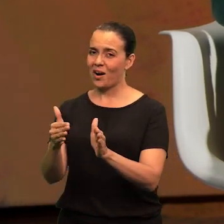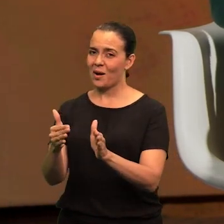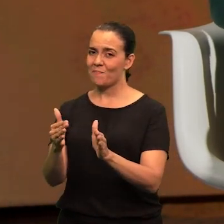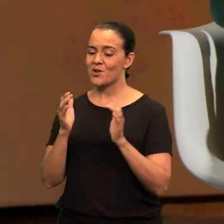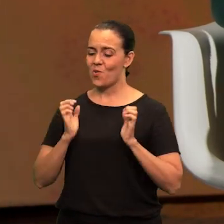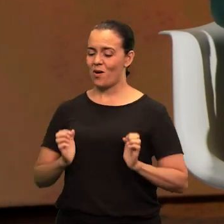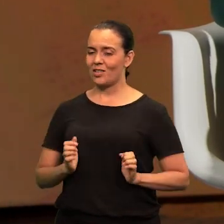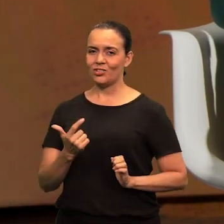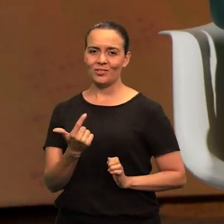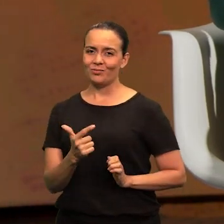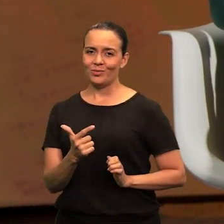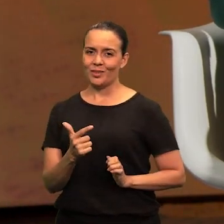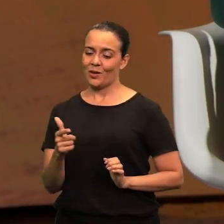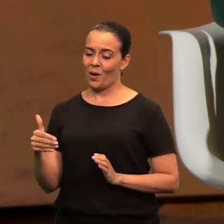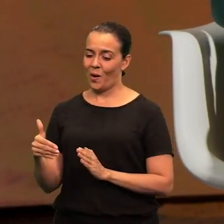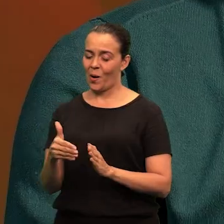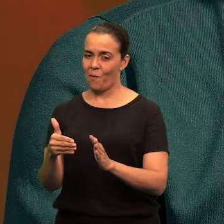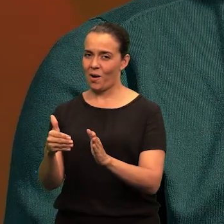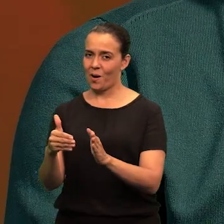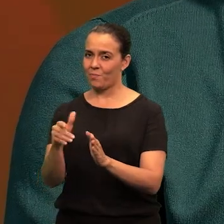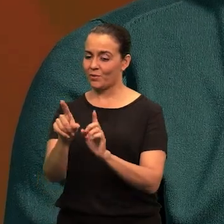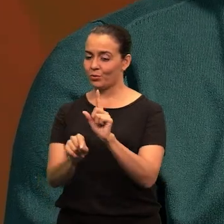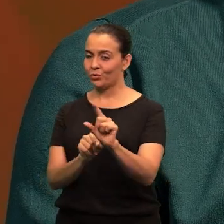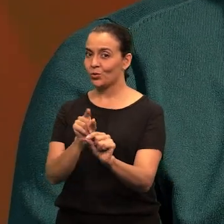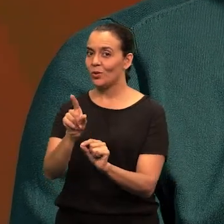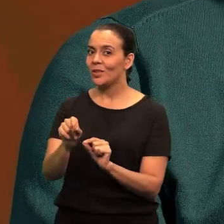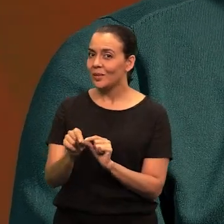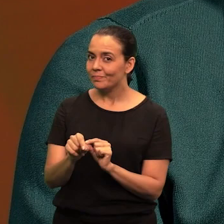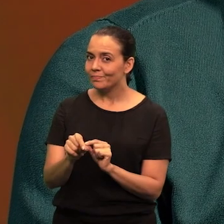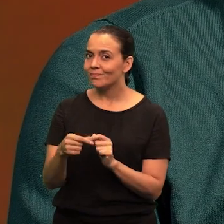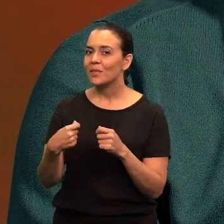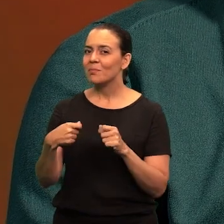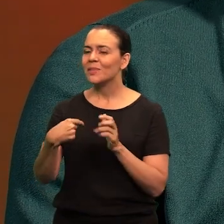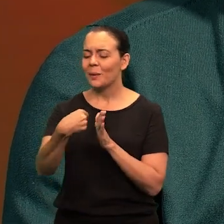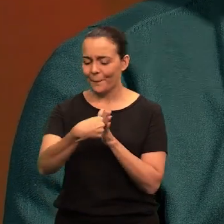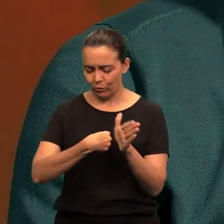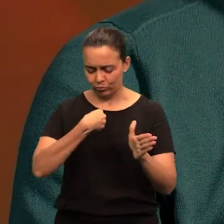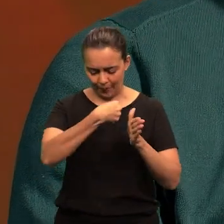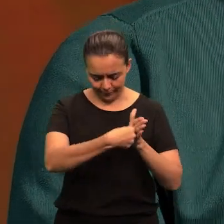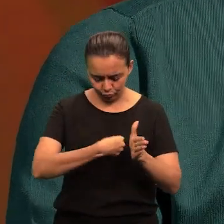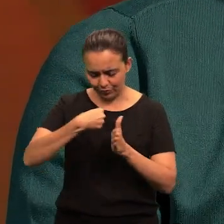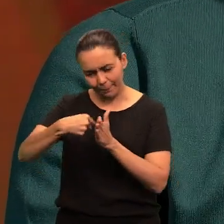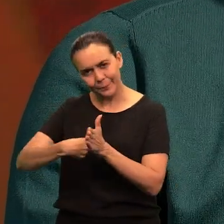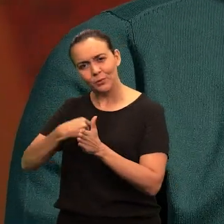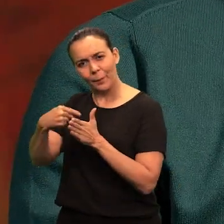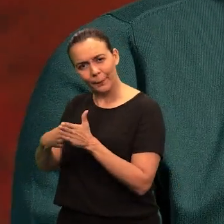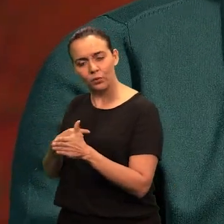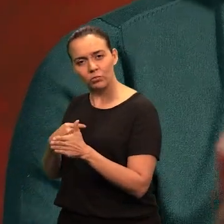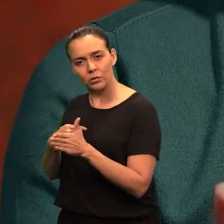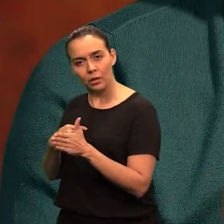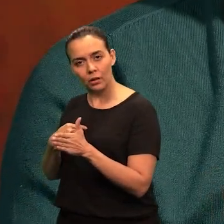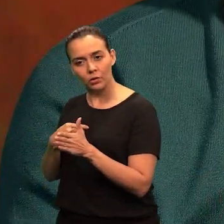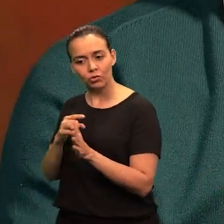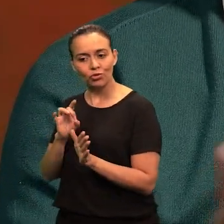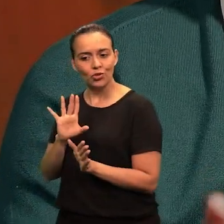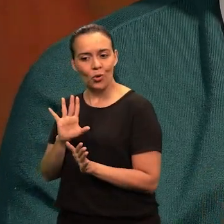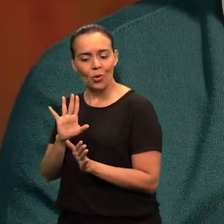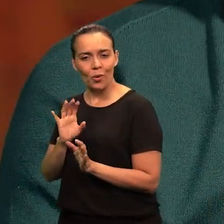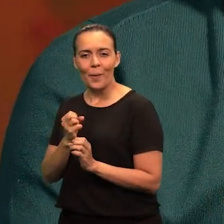esse não pode ser o caminho da escolha. Então devemos ter muita reflexão e muita indagação, para não comprarmos, pura e simplesmente,